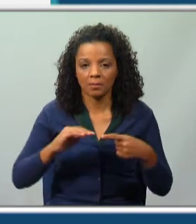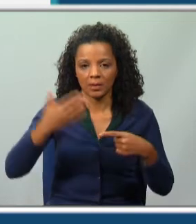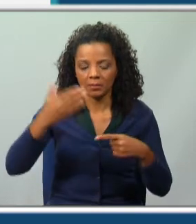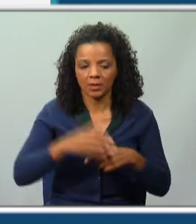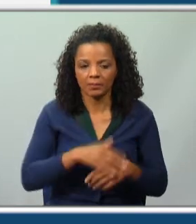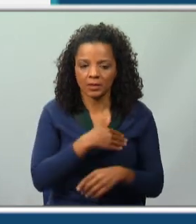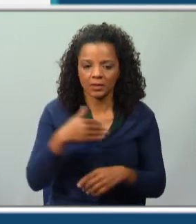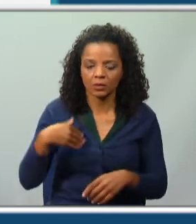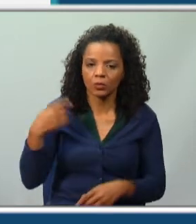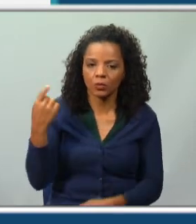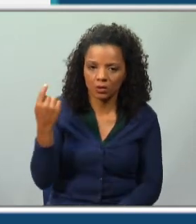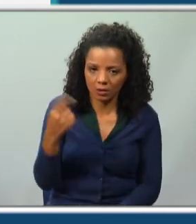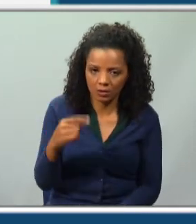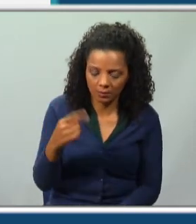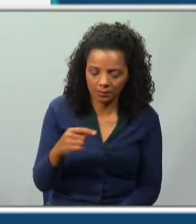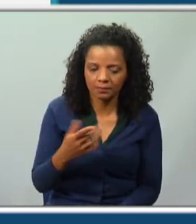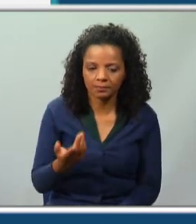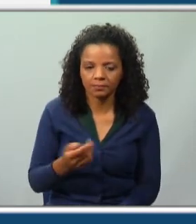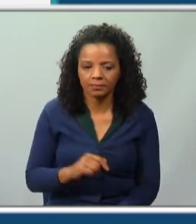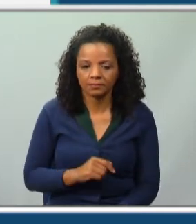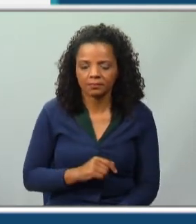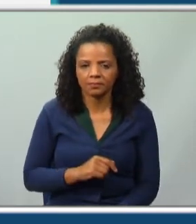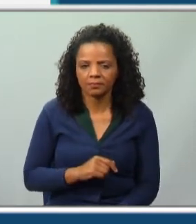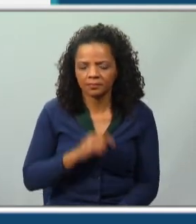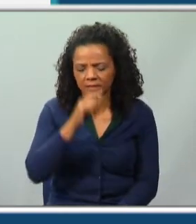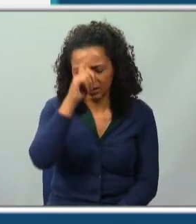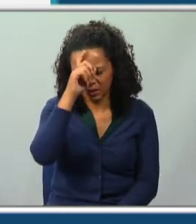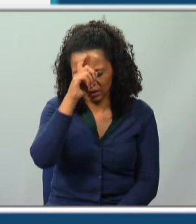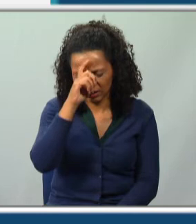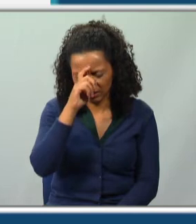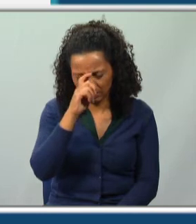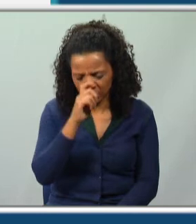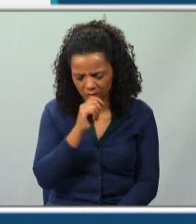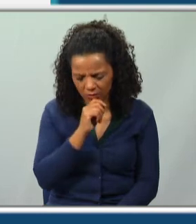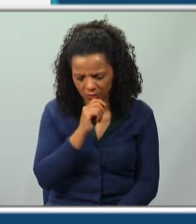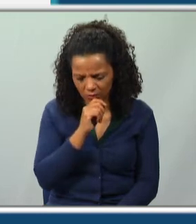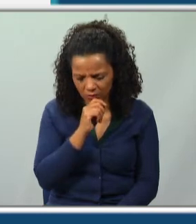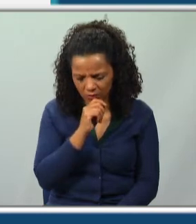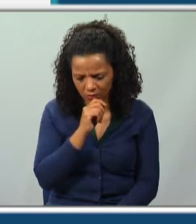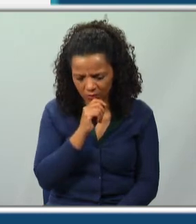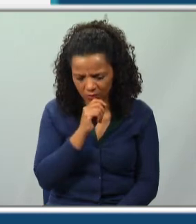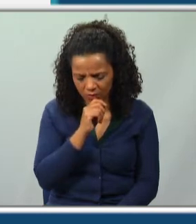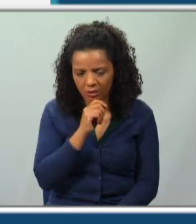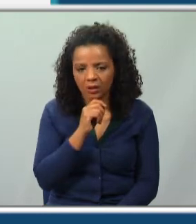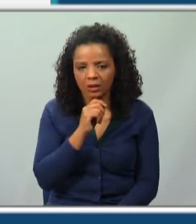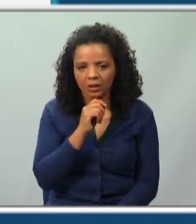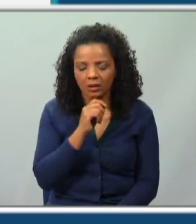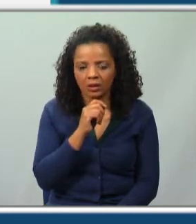tem saúde que é saudável recordam-se uma expressão que dizia são como ver o que 有健康就是健康記住一個說的就像看到了什麼